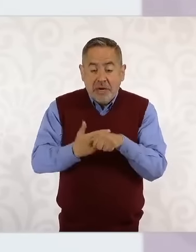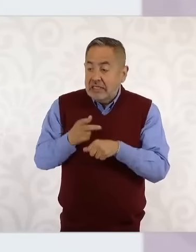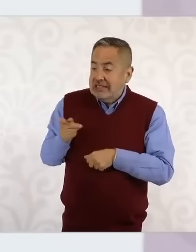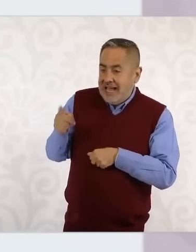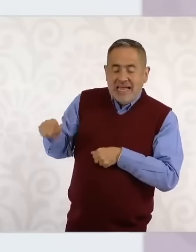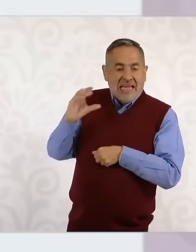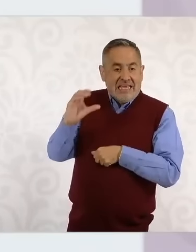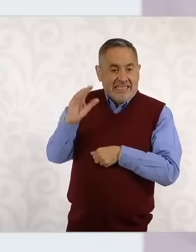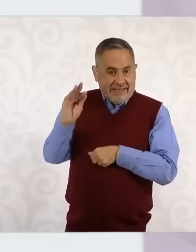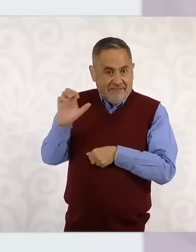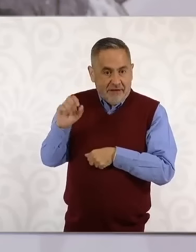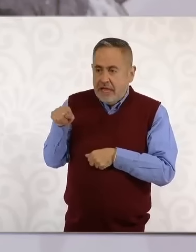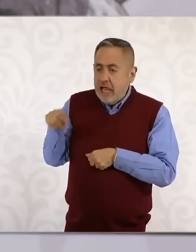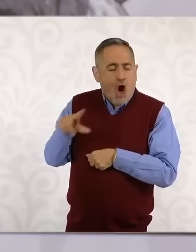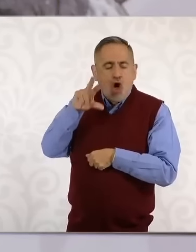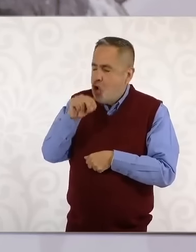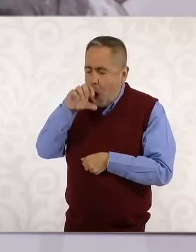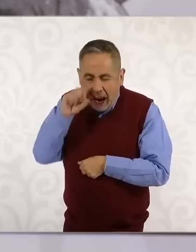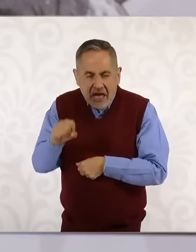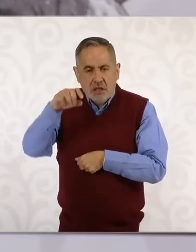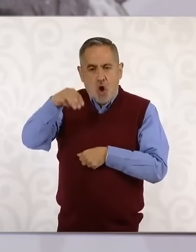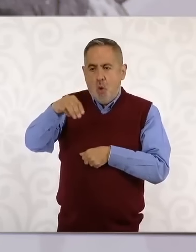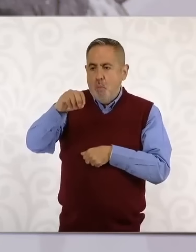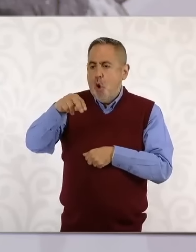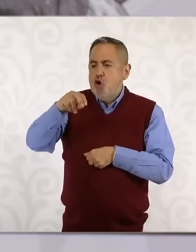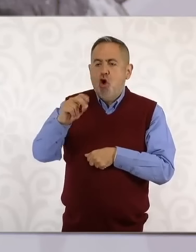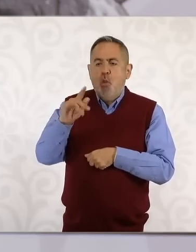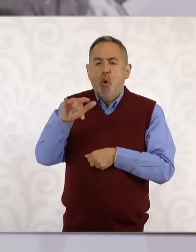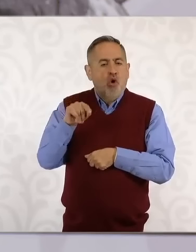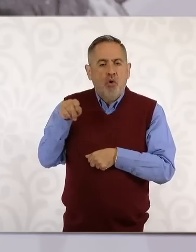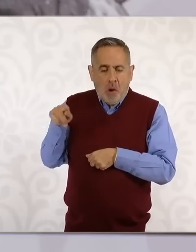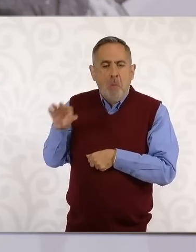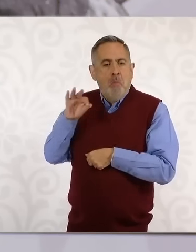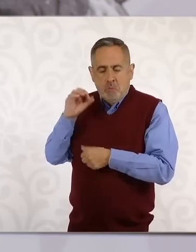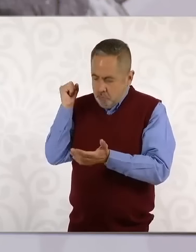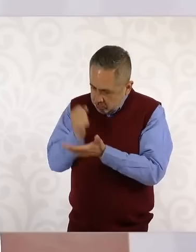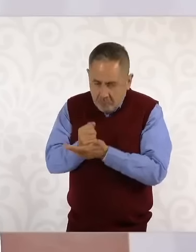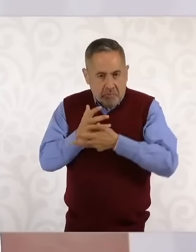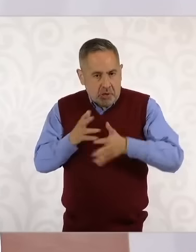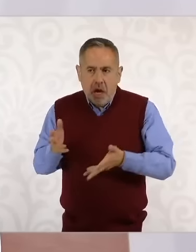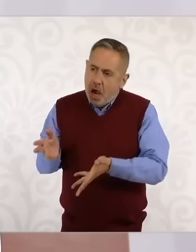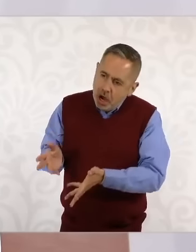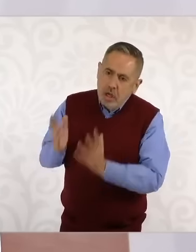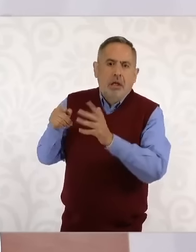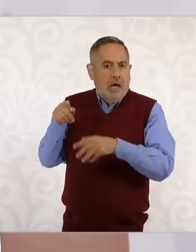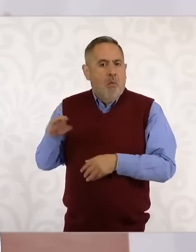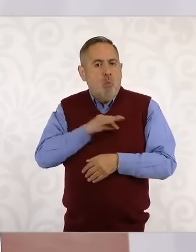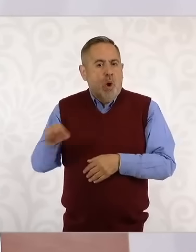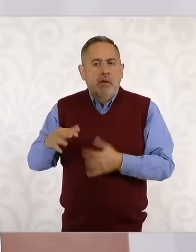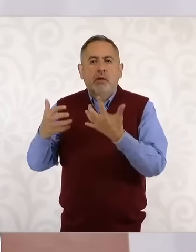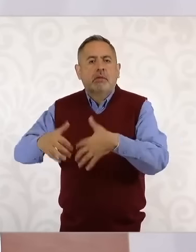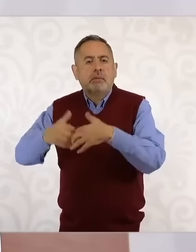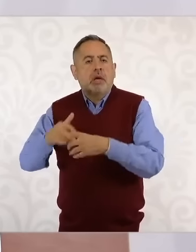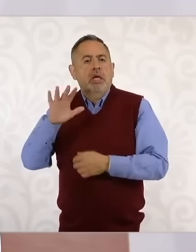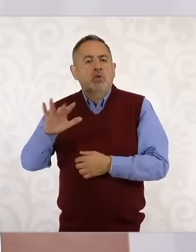para que pueda generar el 54% de la energía, como se había planteado durante ese periodo, porque es